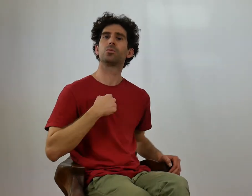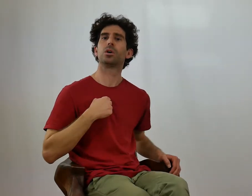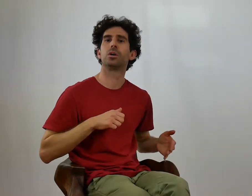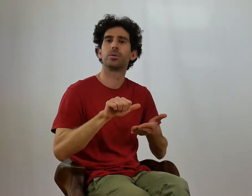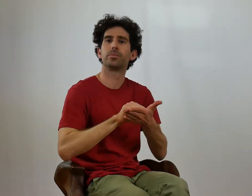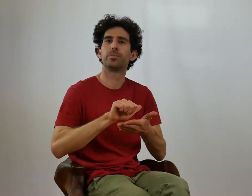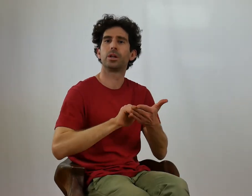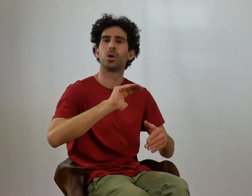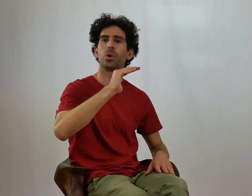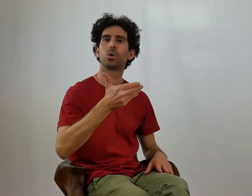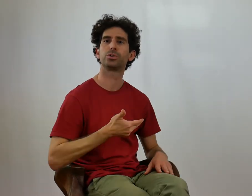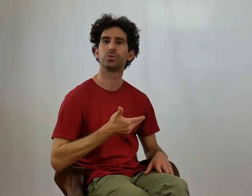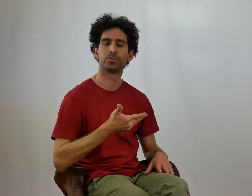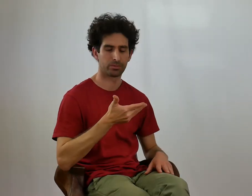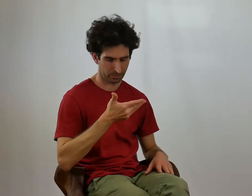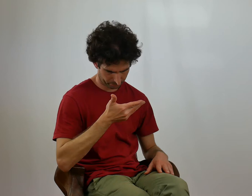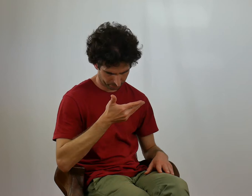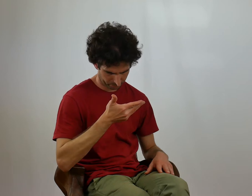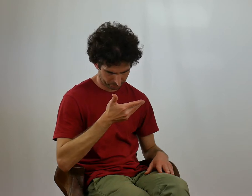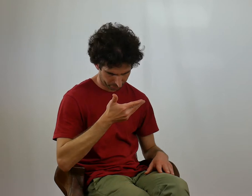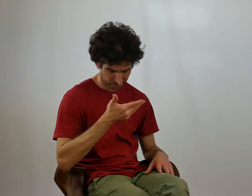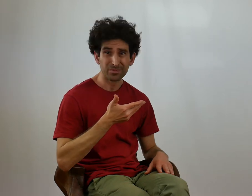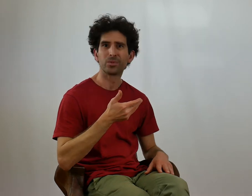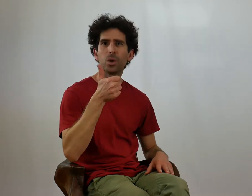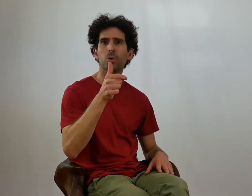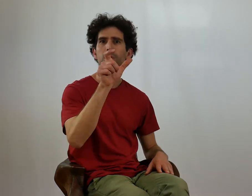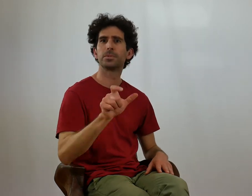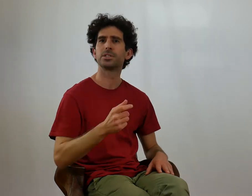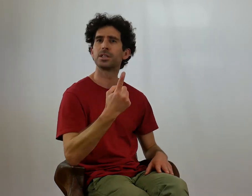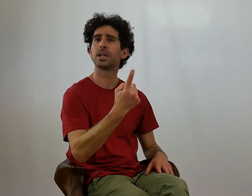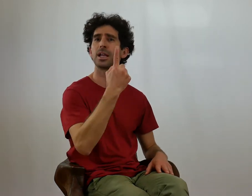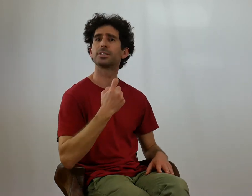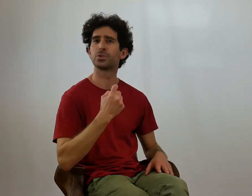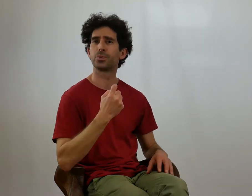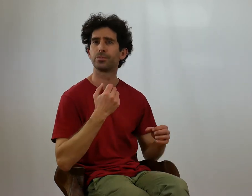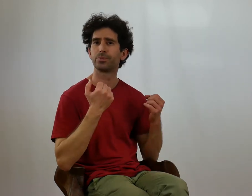J'ai reçu un mail où une personne me pose une question.